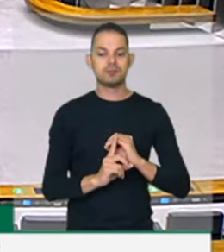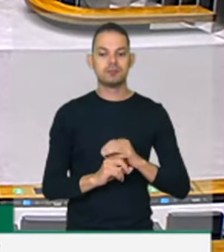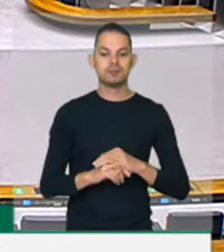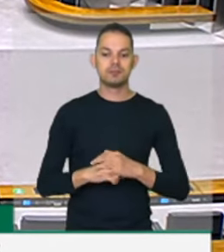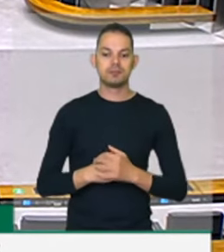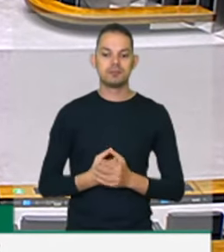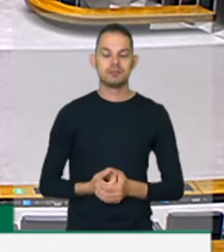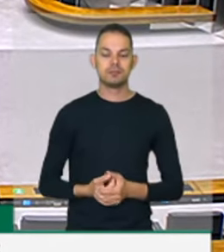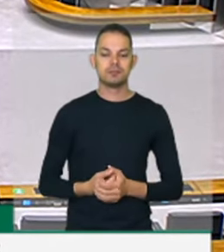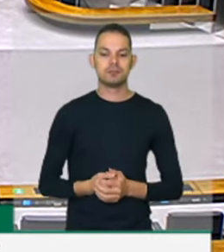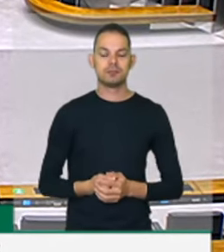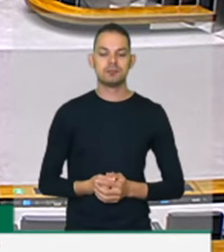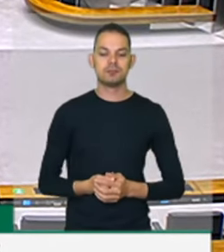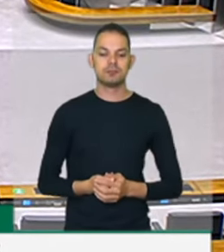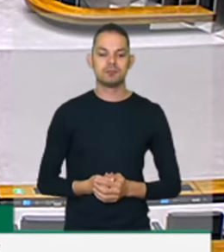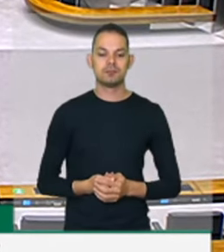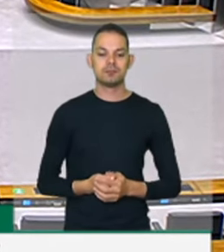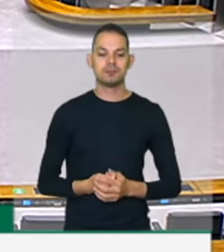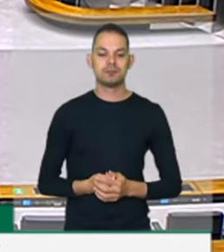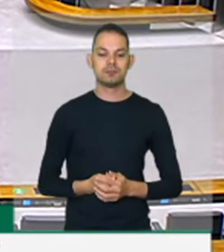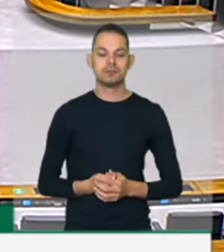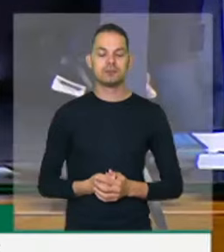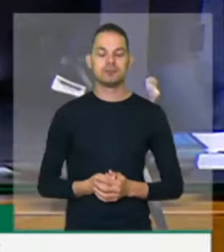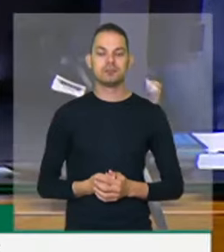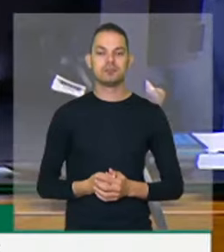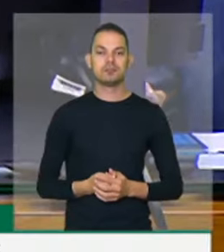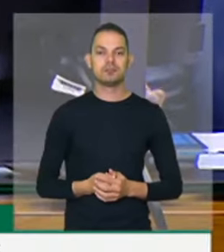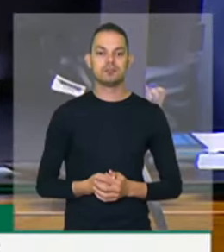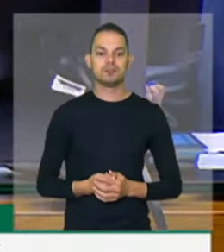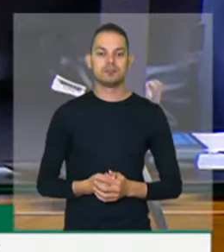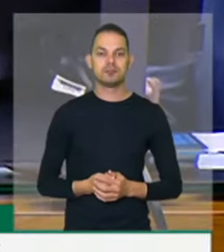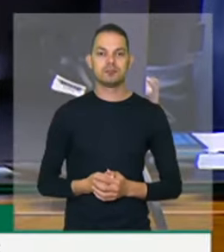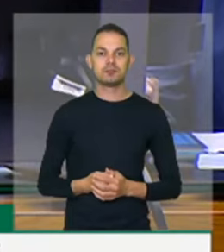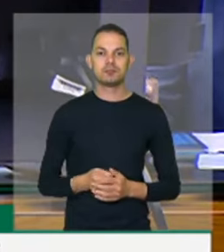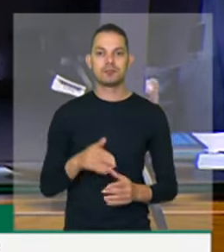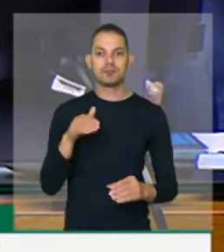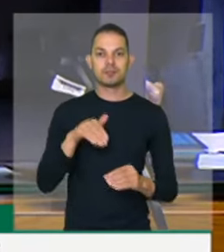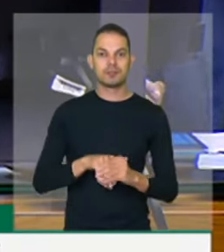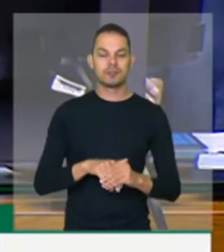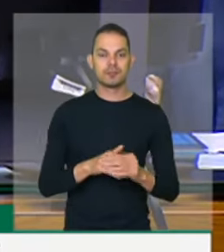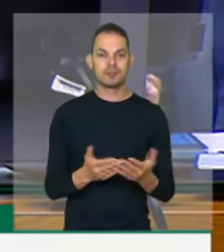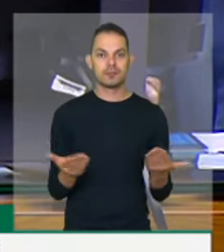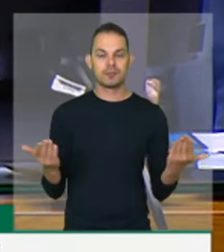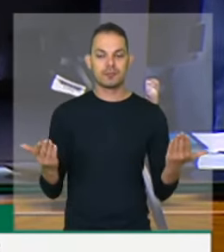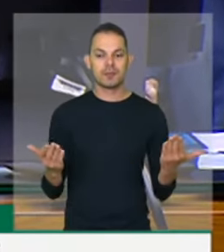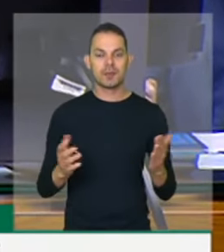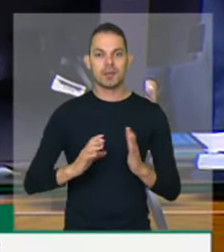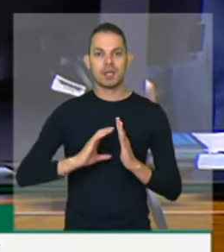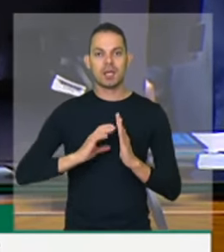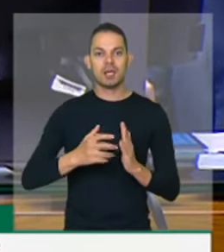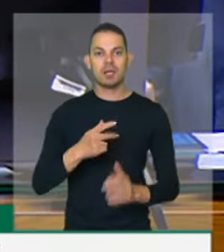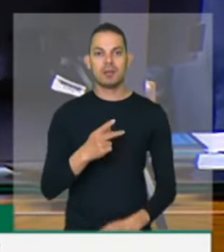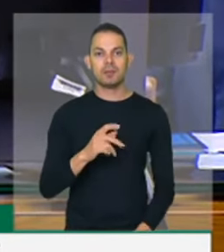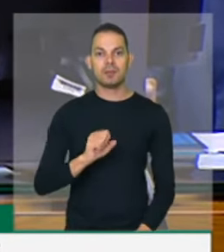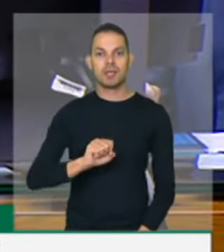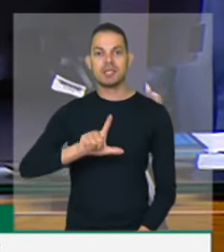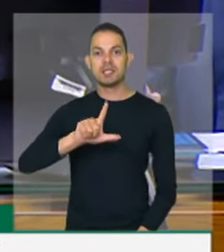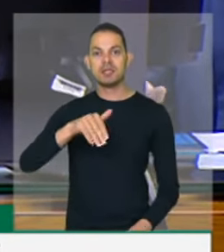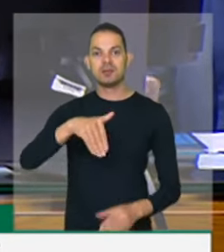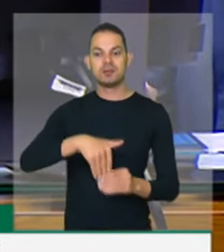ENTREGAR QUE SÃO MAIS... -- [PRESIDENTE]: ORIENTAÇÃO, COMO ORIENTA O PSL? -- [DEPUTADA]: SENHOR